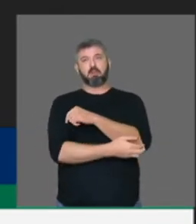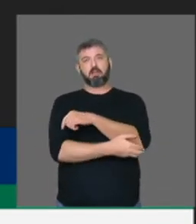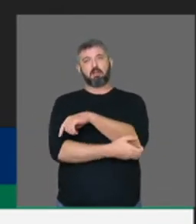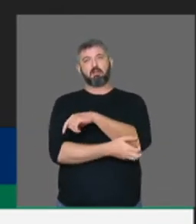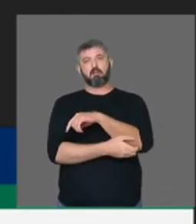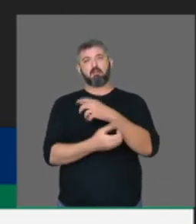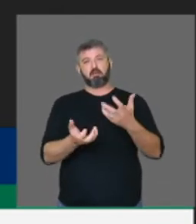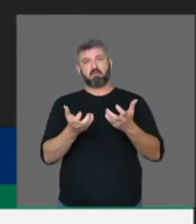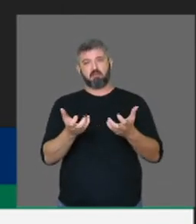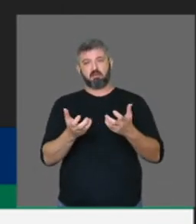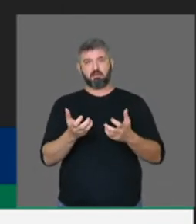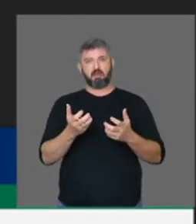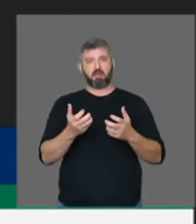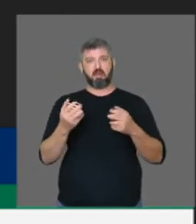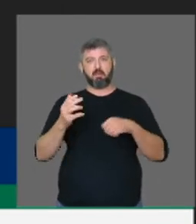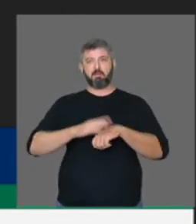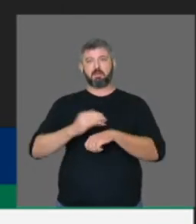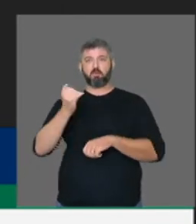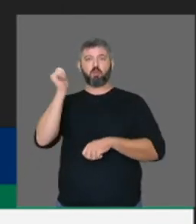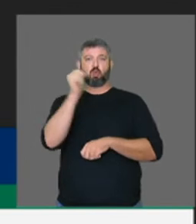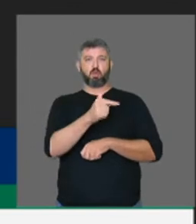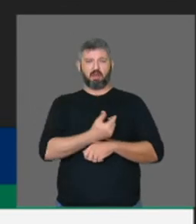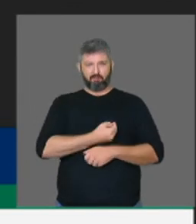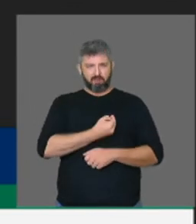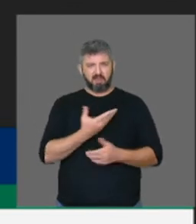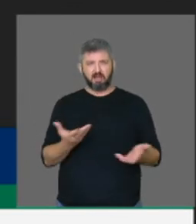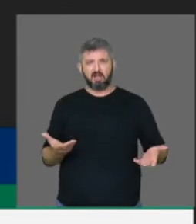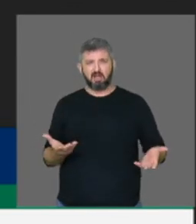RESERVA DE MERCADO, QUE UMA AÇÃO CORPORATIVISTA ESTEJA É FRENTE DA VIDA DAS PESSOAS. NÓS NÃO FOMOS